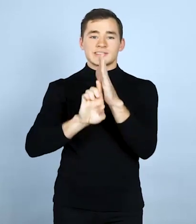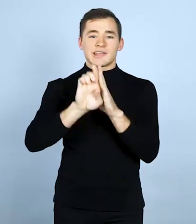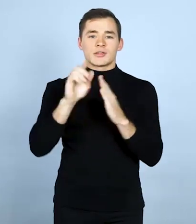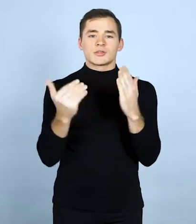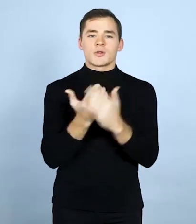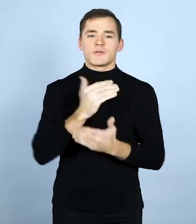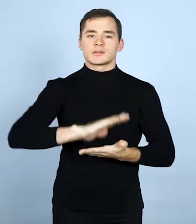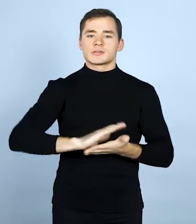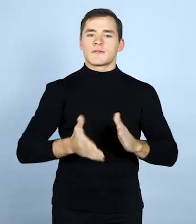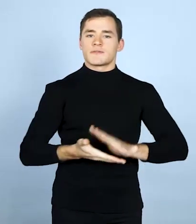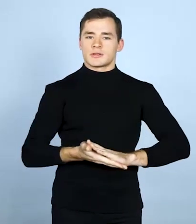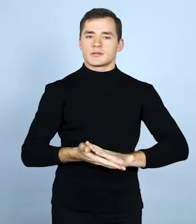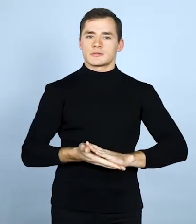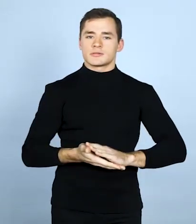Церкви Нового Завета